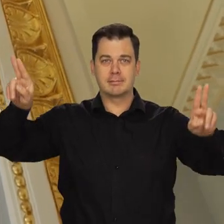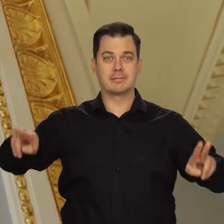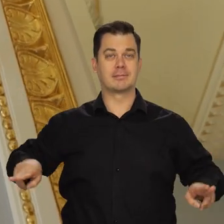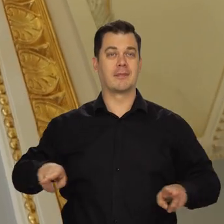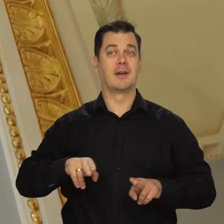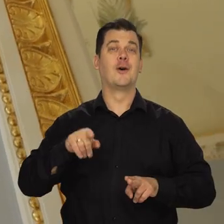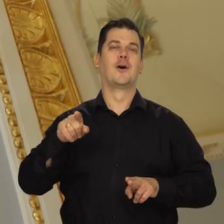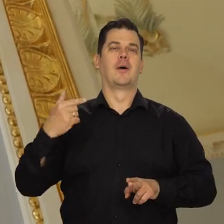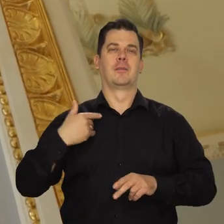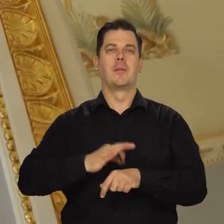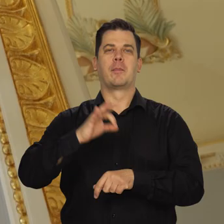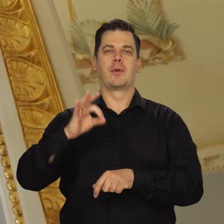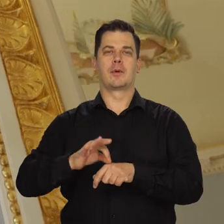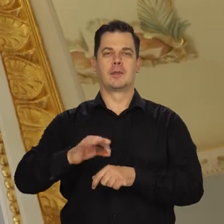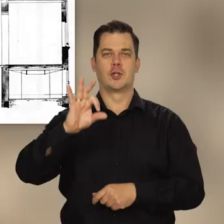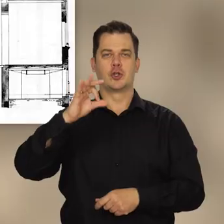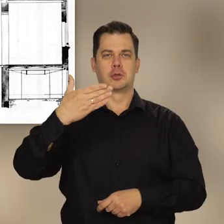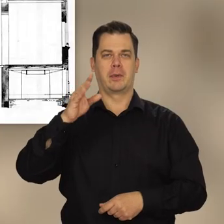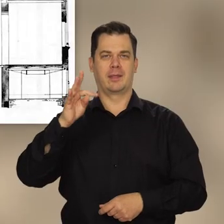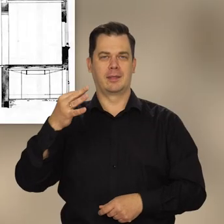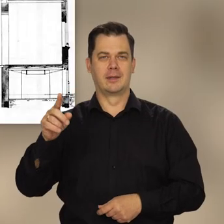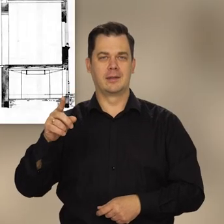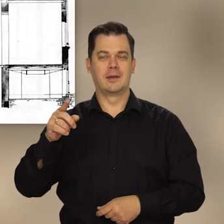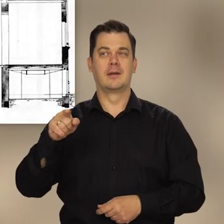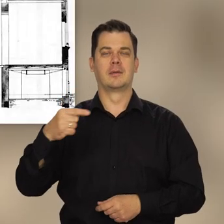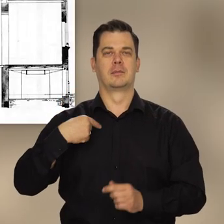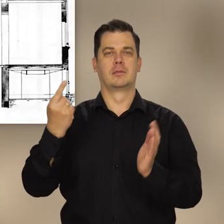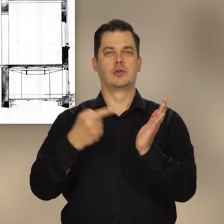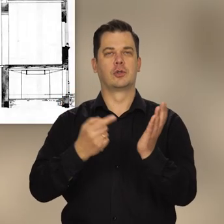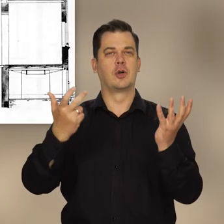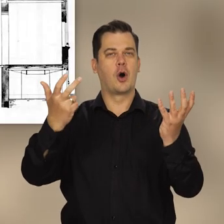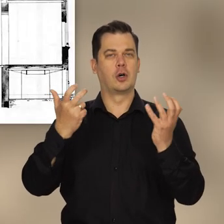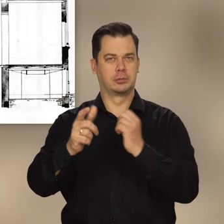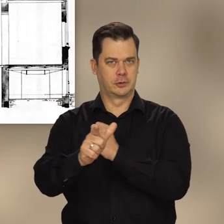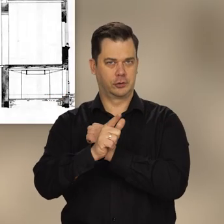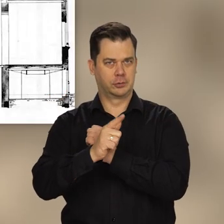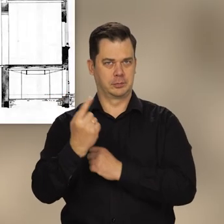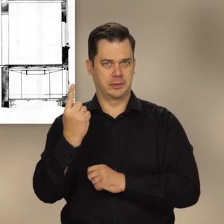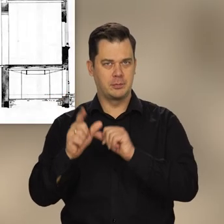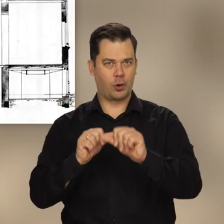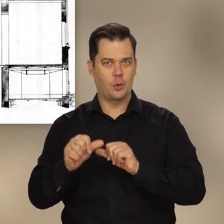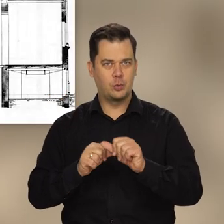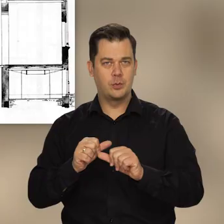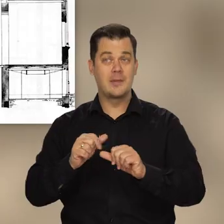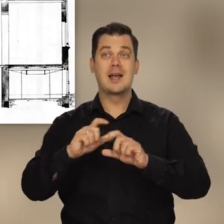jest już efektem projektu Karla Schmidta z roku 1871.